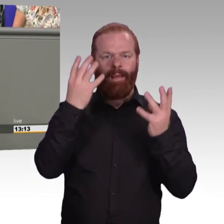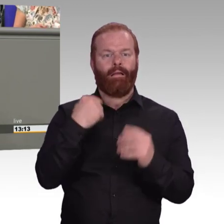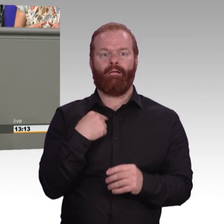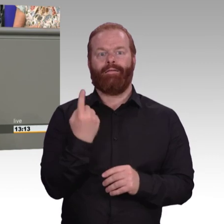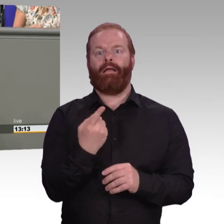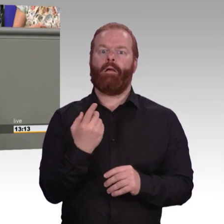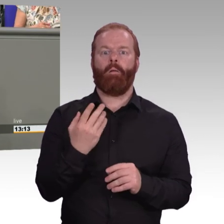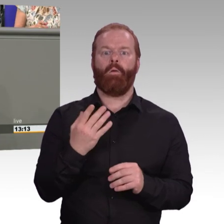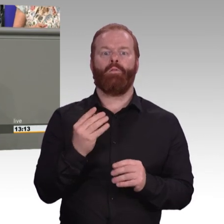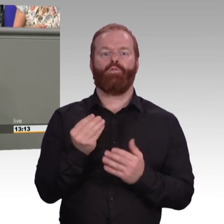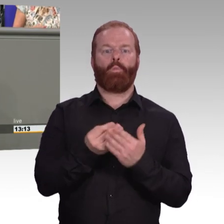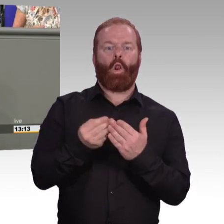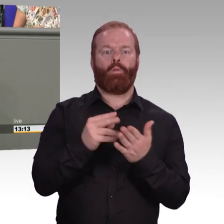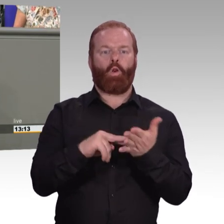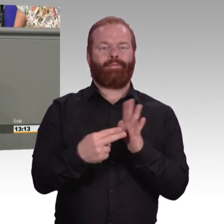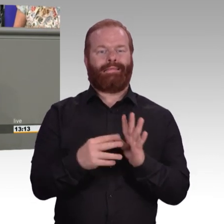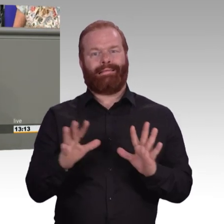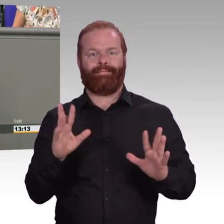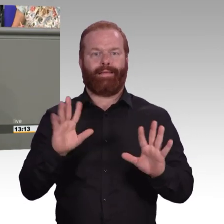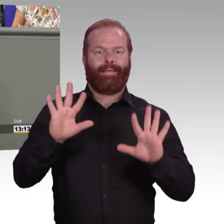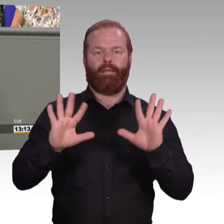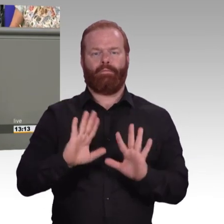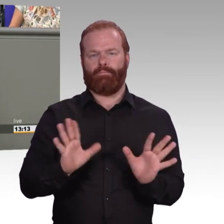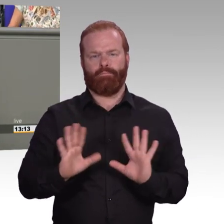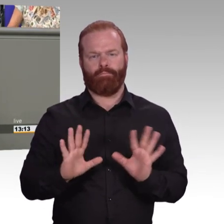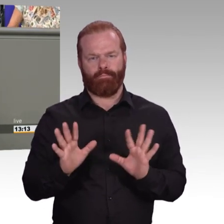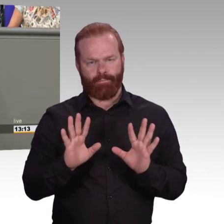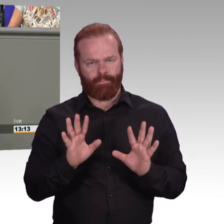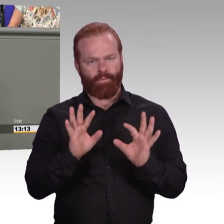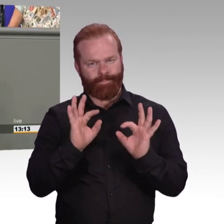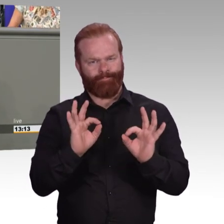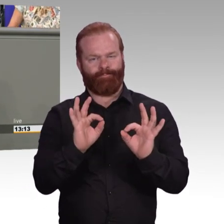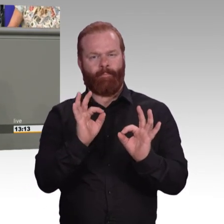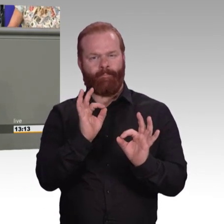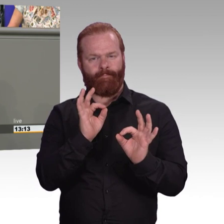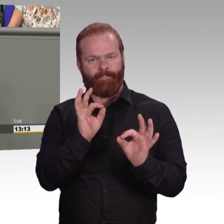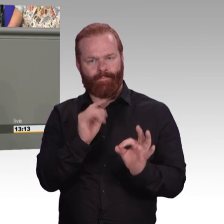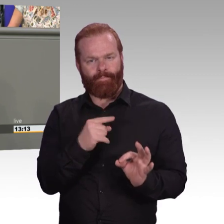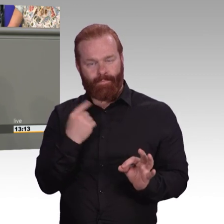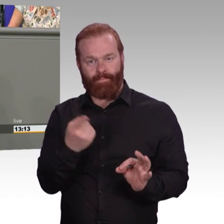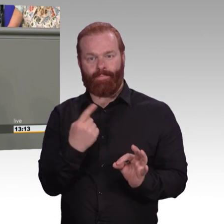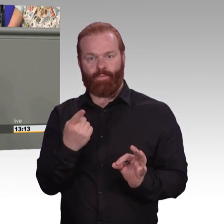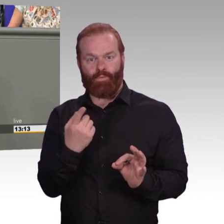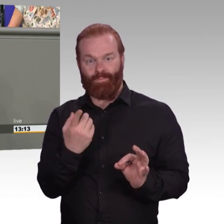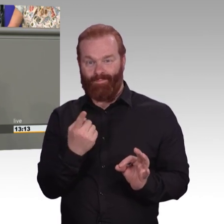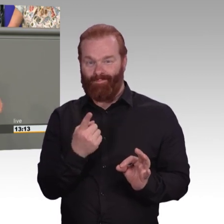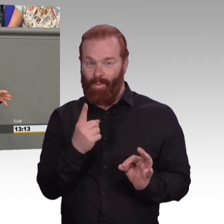Und dafür möchte ich nur ein Beispiel anführen: Zurzeit treffen sich gerade die Justizminister zur Justizministerkonferenz.